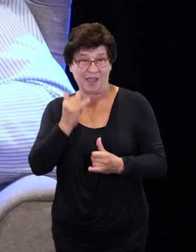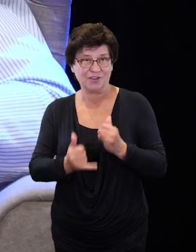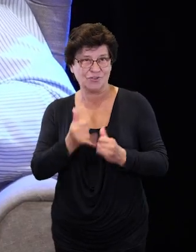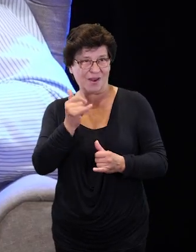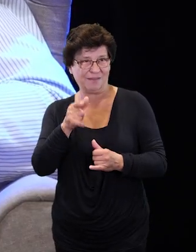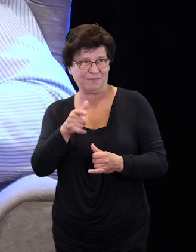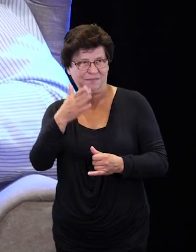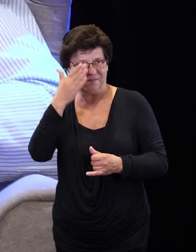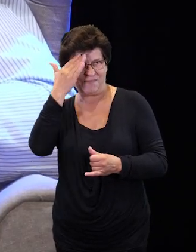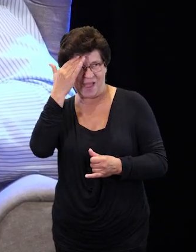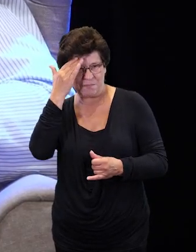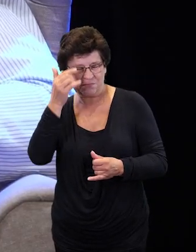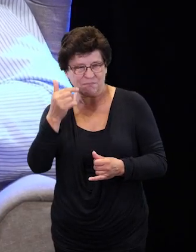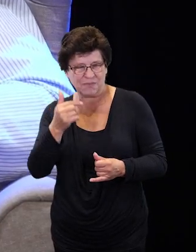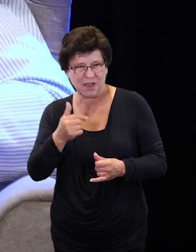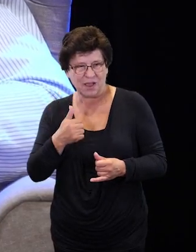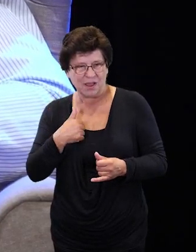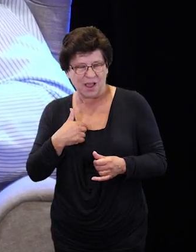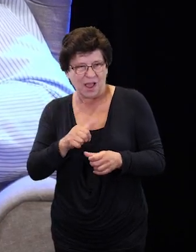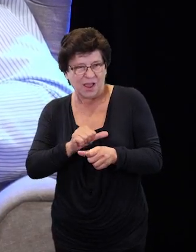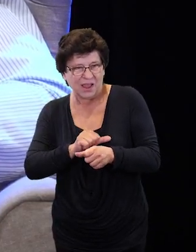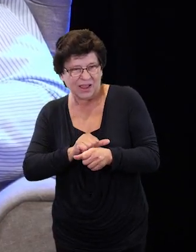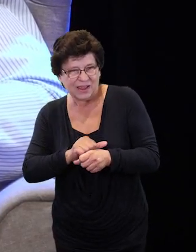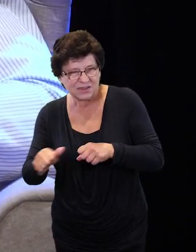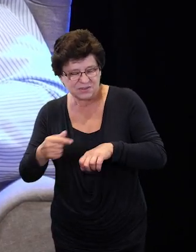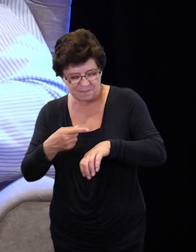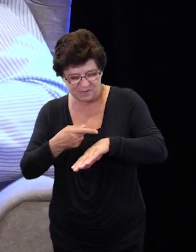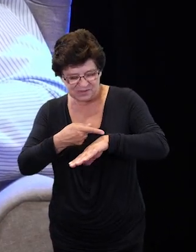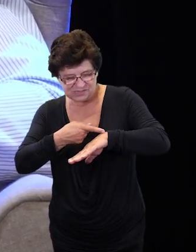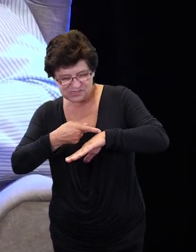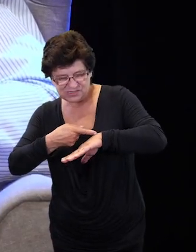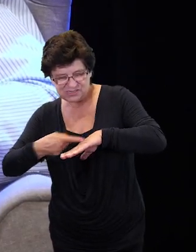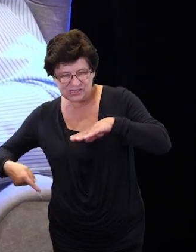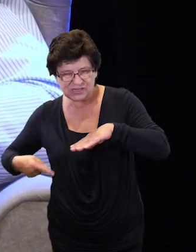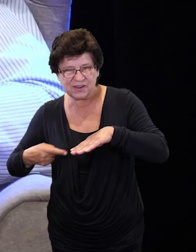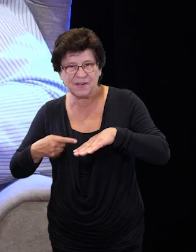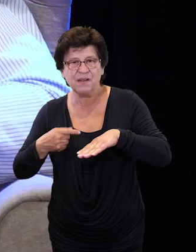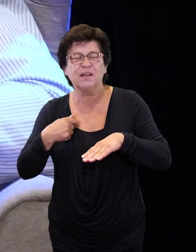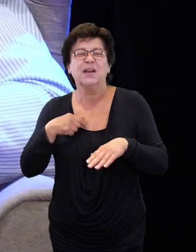jak mają ranę, jak zatną się gdzieś, jest poważna rana, też idą do lekarza,